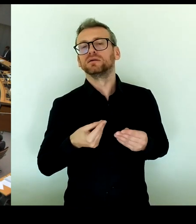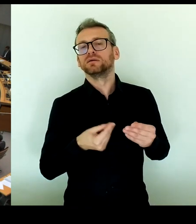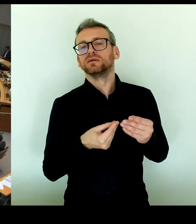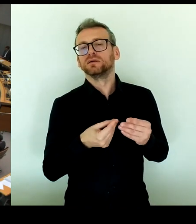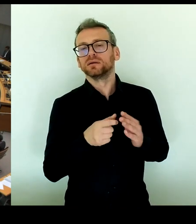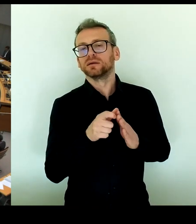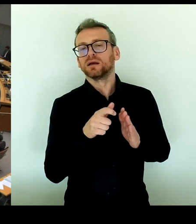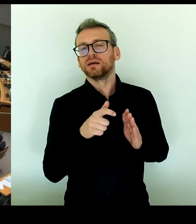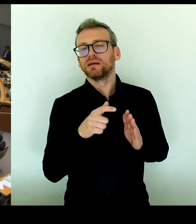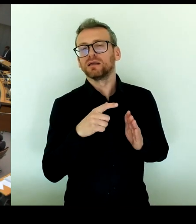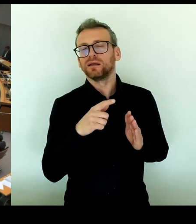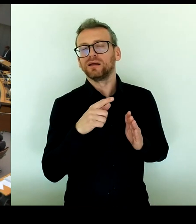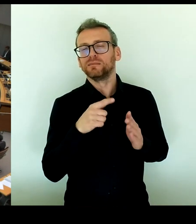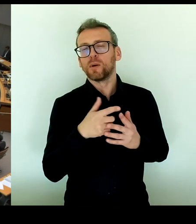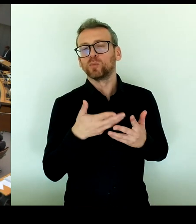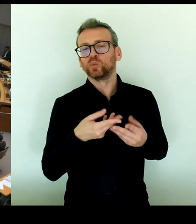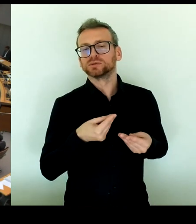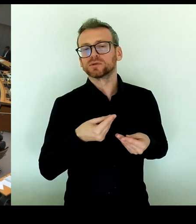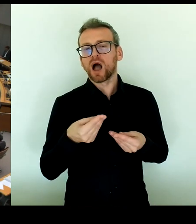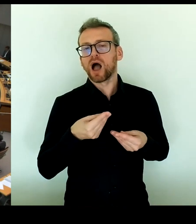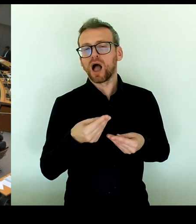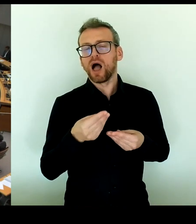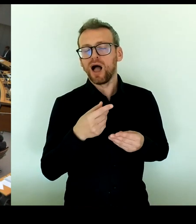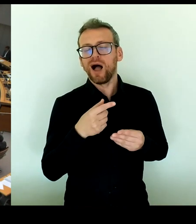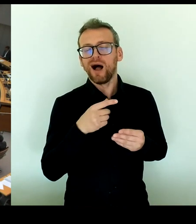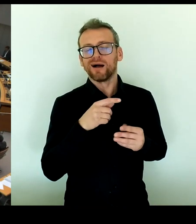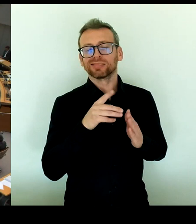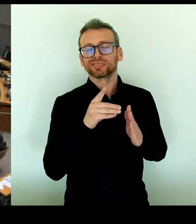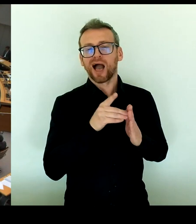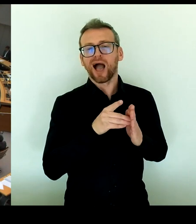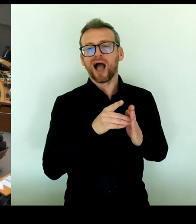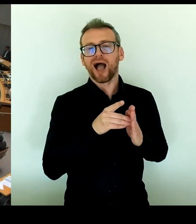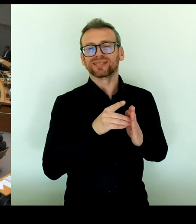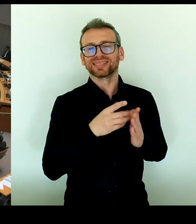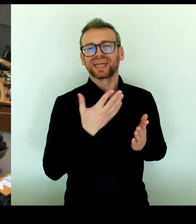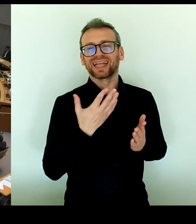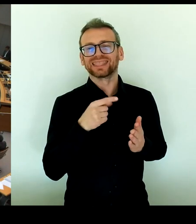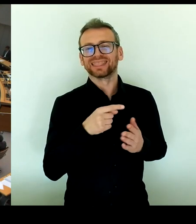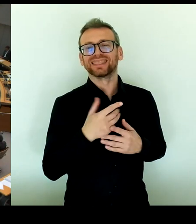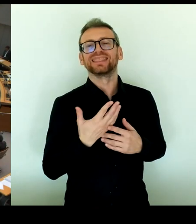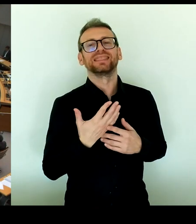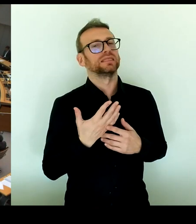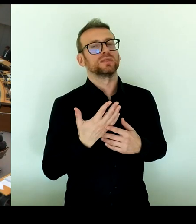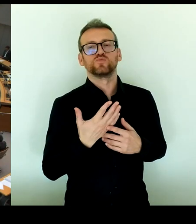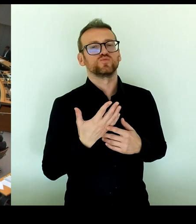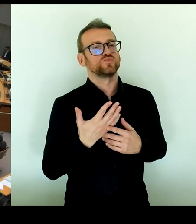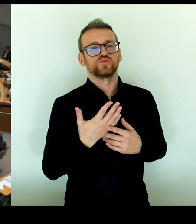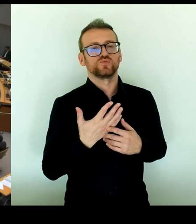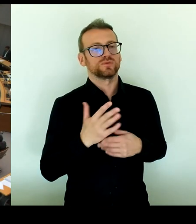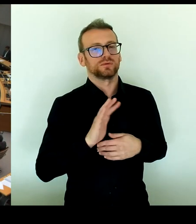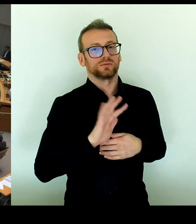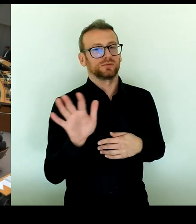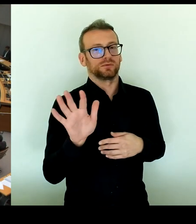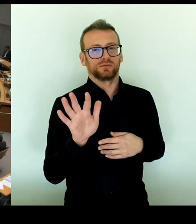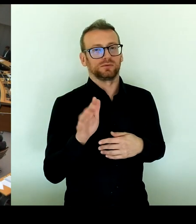erfolgen, die einer dem deutschen Strafrecht entsprechenden Verschwiegenheitspflicht und einem Zeugnisverweigerungsrecht unter.